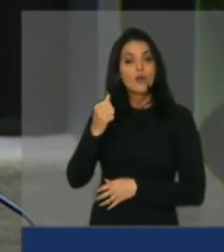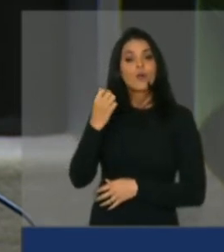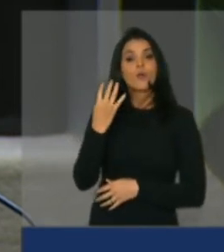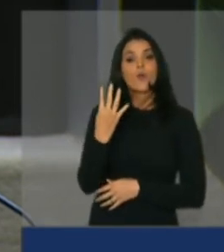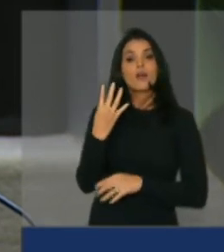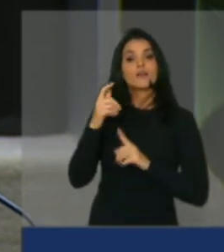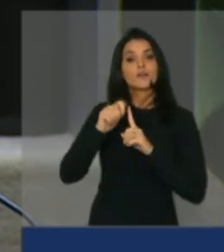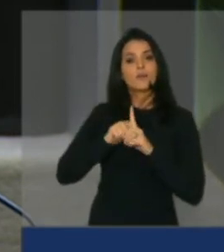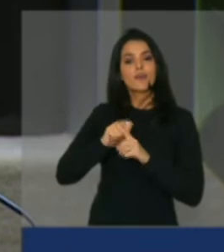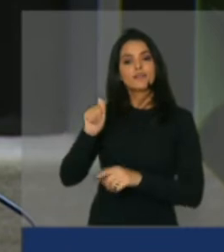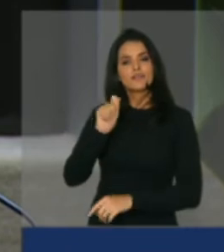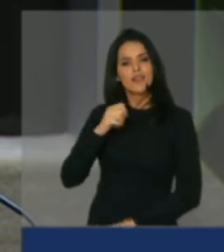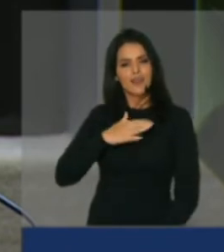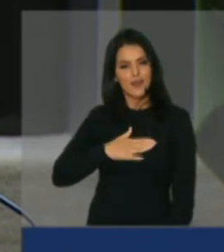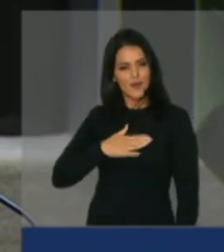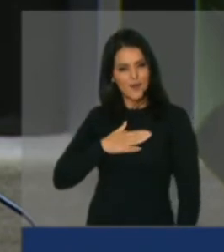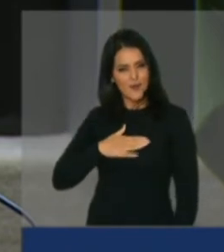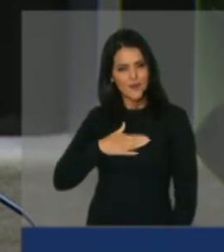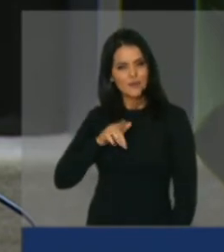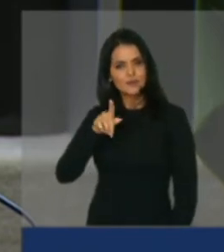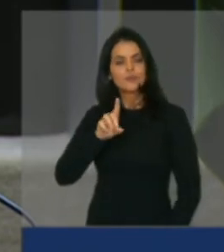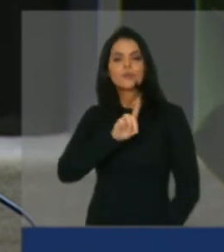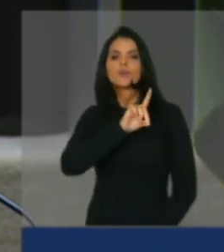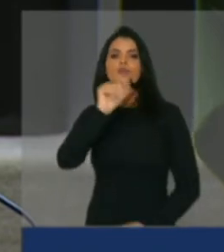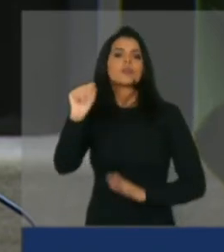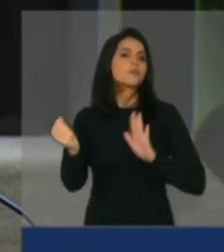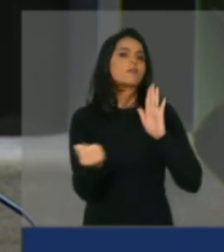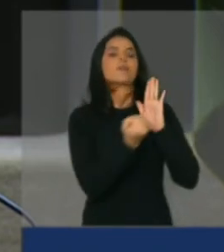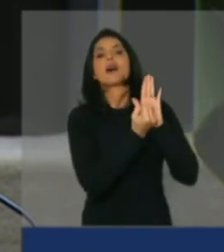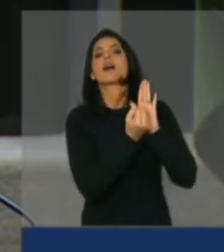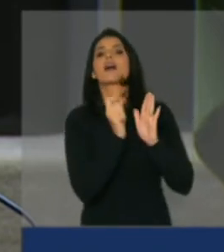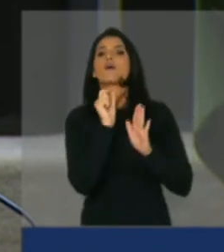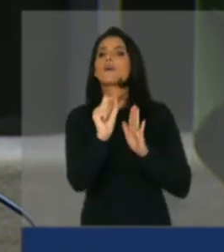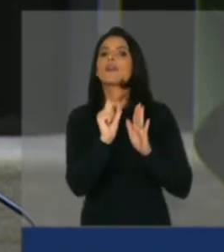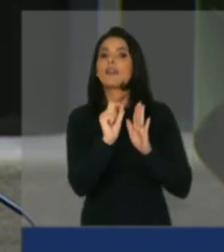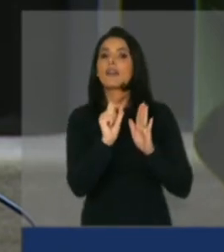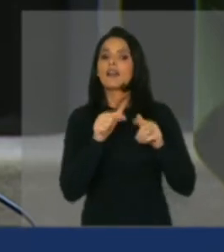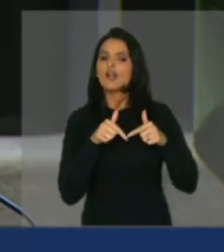HOJE, DIA QUATRO DE AGOSTO, É DIA DO COMBATE AO CÂNCER, HOJE, DEVIDO AOS AVANÇOS DA